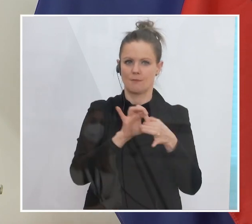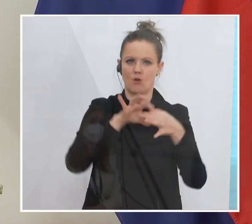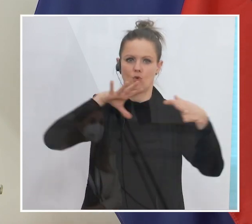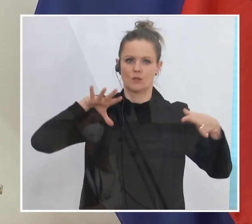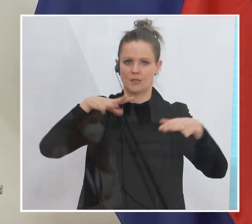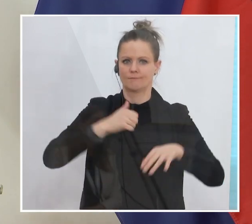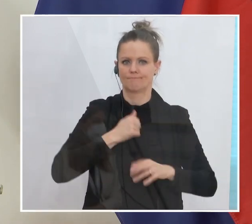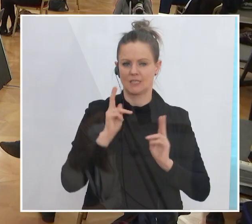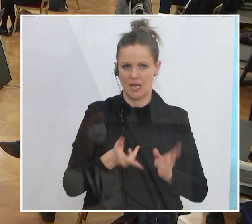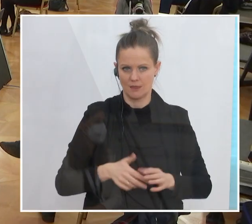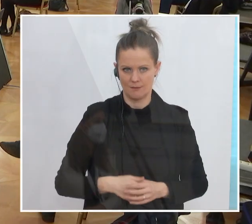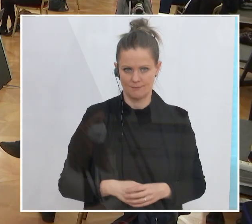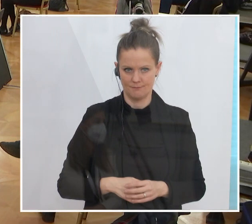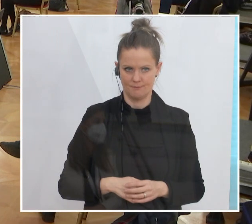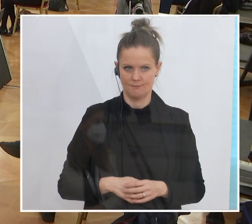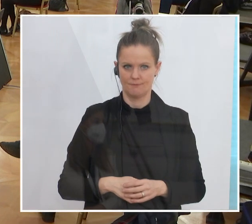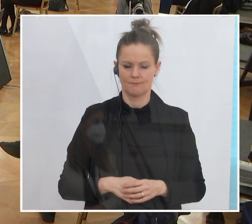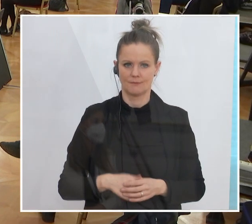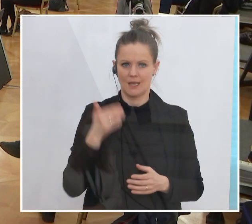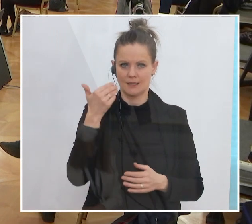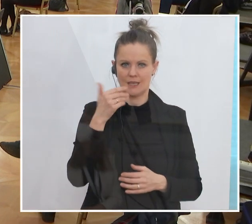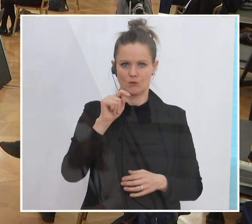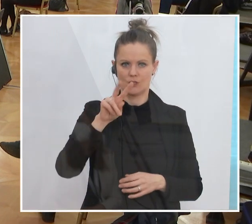Danke schön, von ServusTV, Frau Pospischil, bitte.